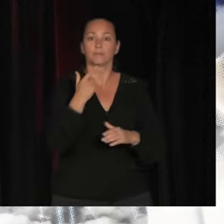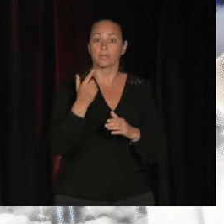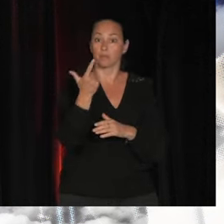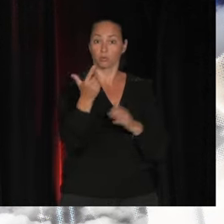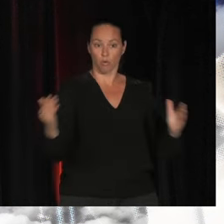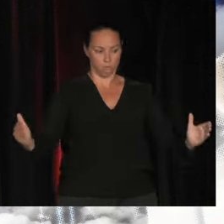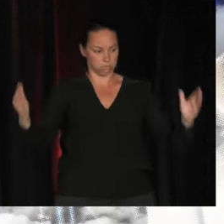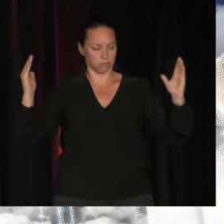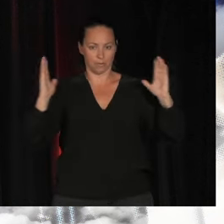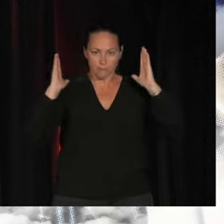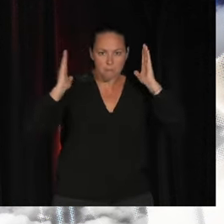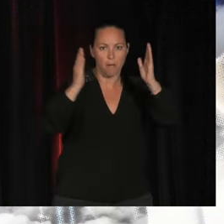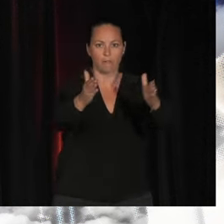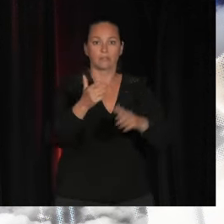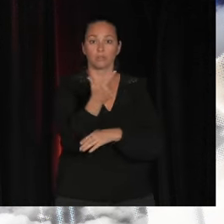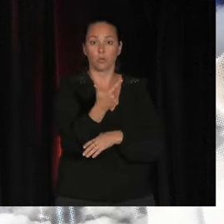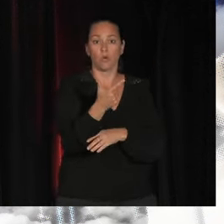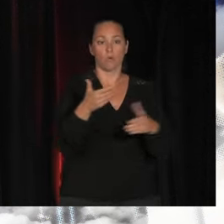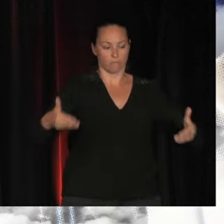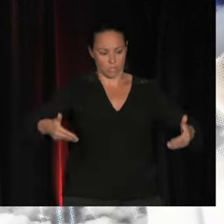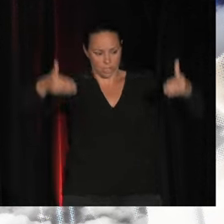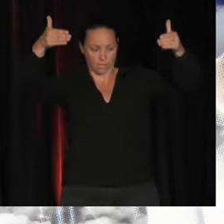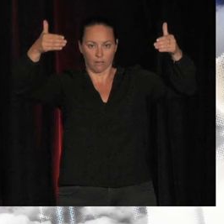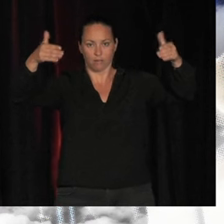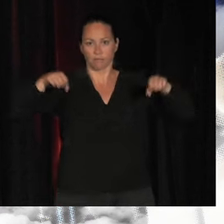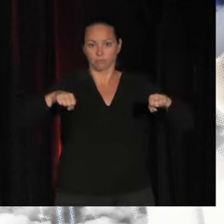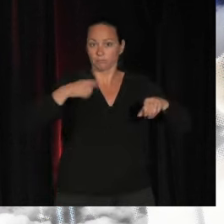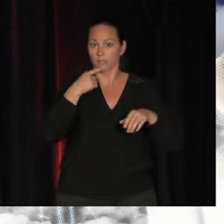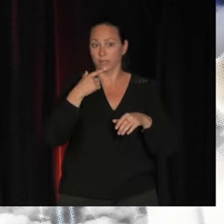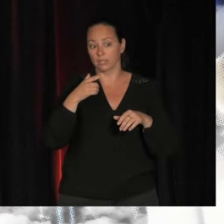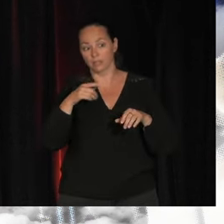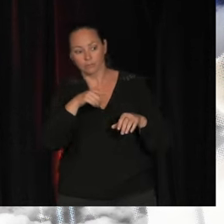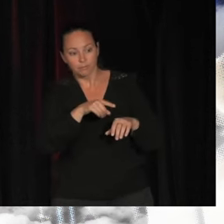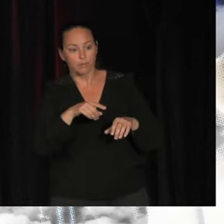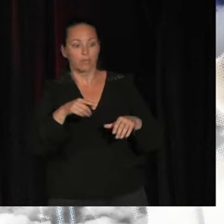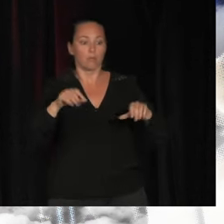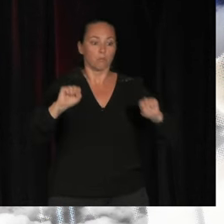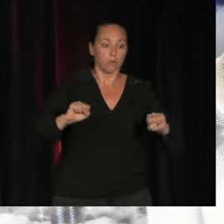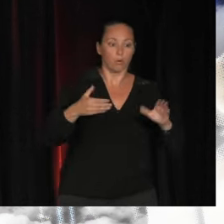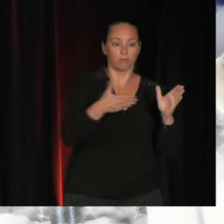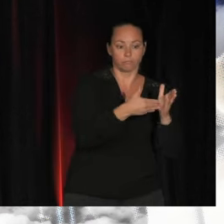de tranchées où il y avait deux shields et ça alternait les capacités qui peuvent un peu absorber des dégâts, à soigner les gens et vraiment c'était